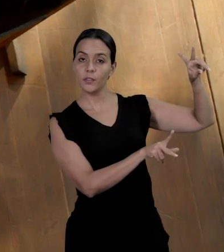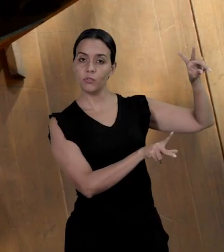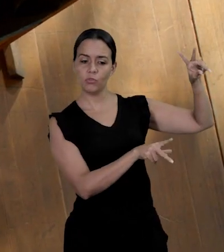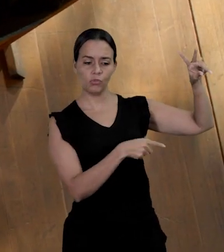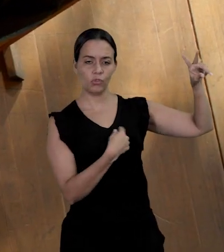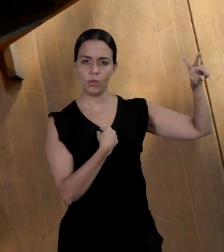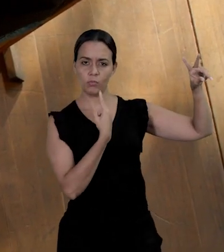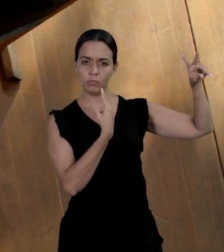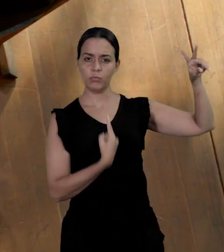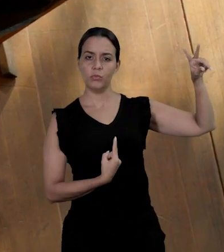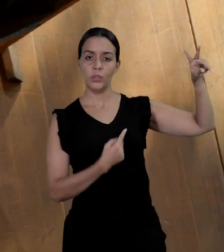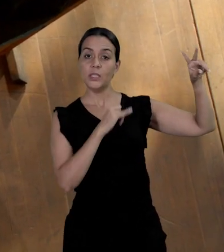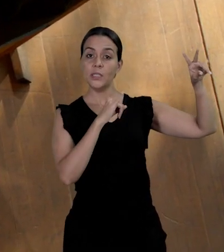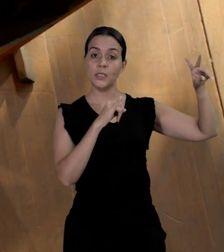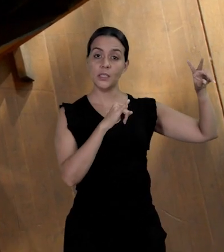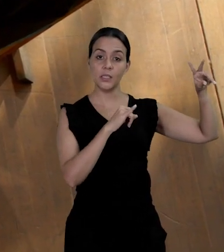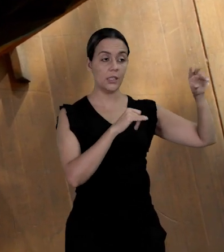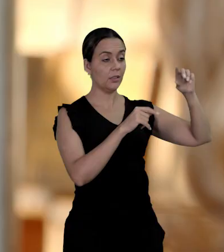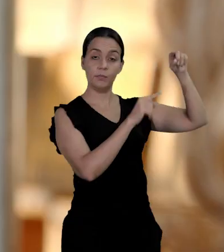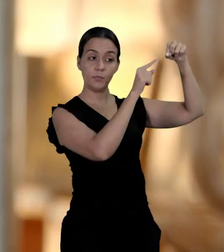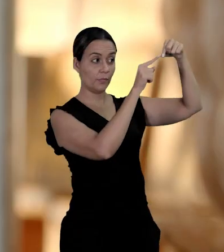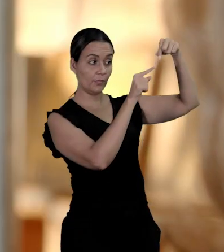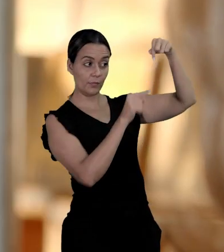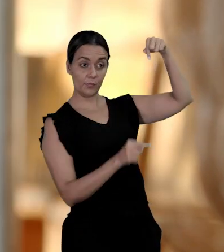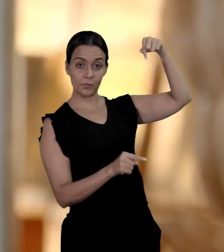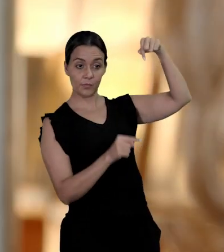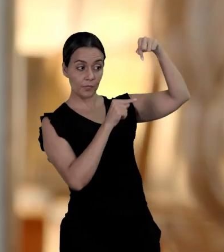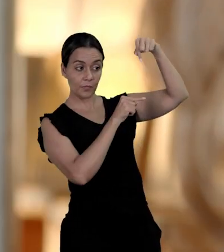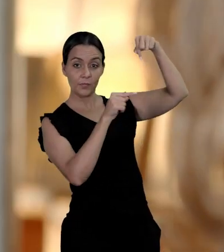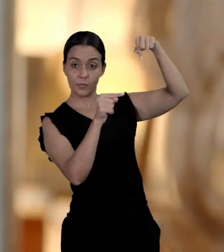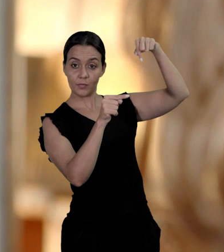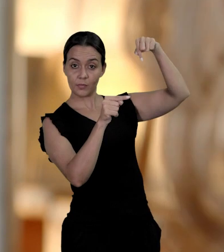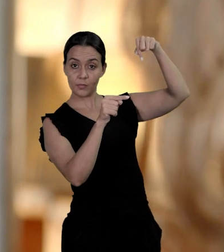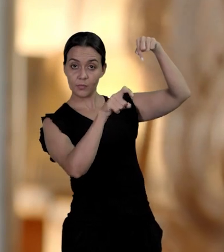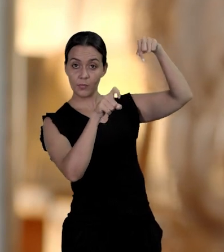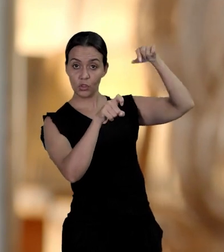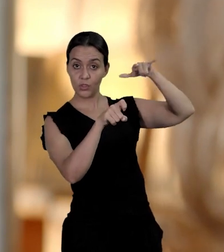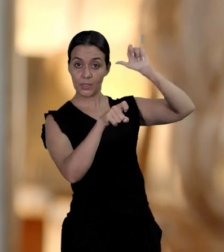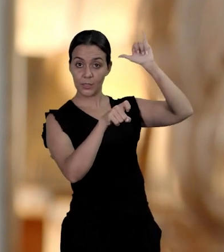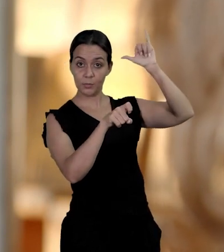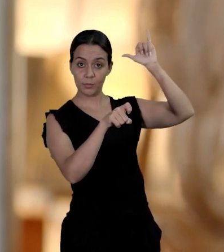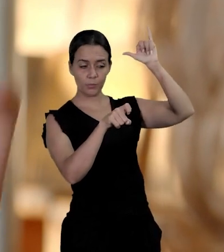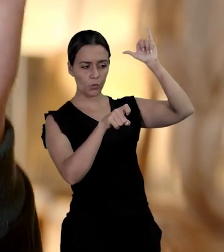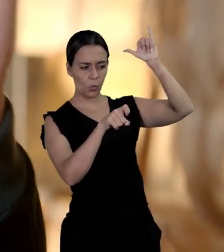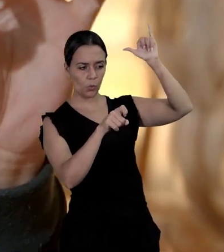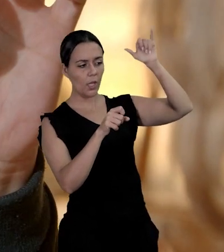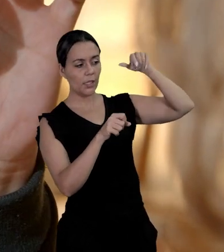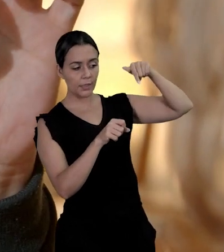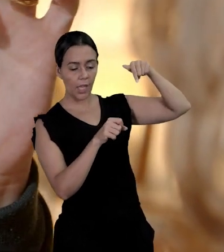Se eu transformar essas frases num gráfico cartesiano, eixo X e Y, um você respondeu sete e o outro oito.